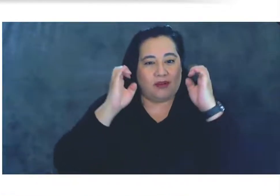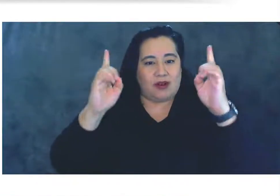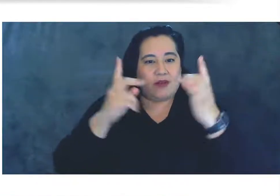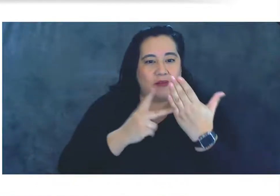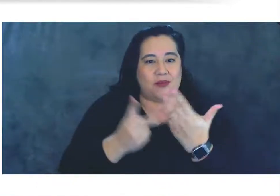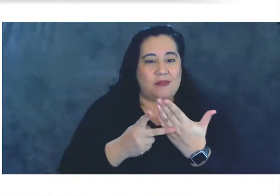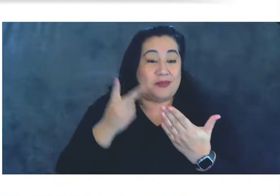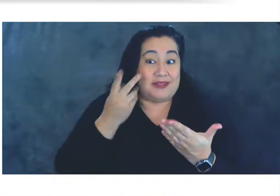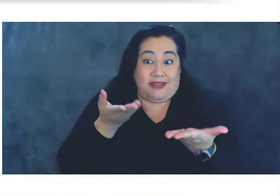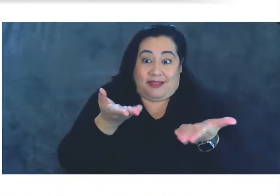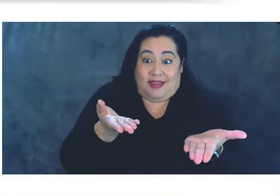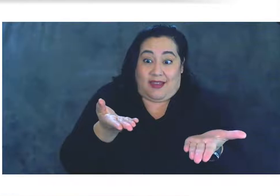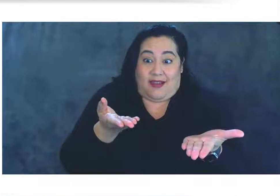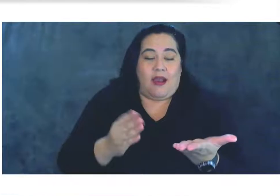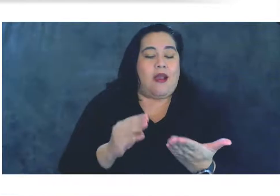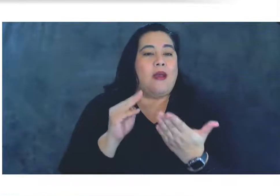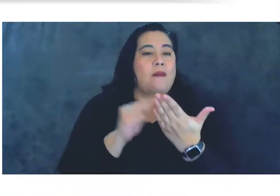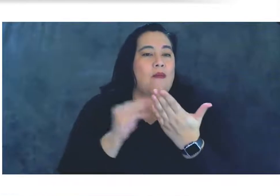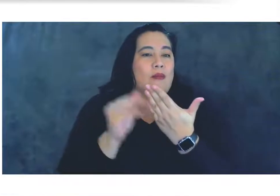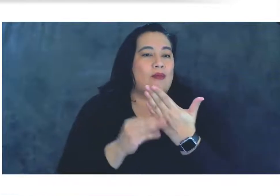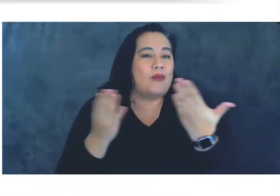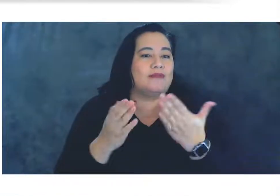Qué es como ven ahi, el módulo educativo.